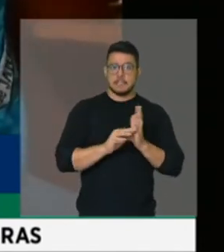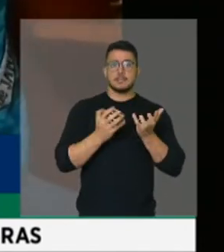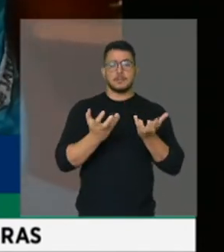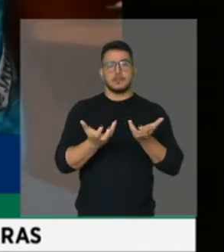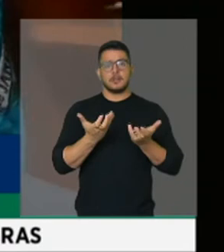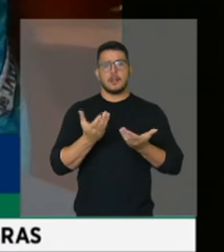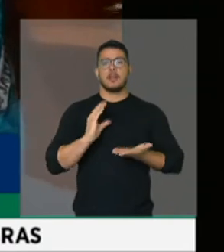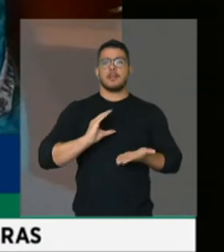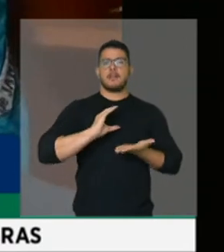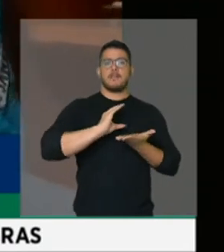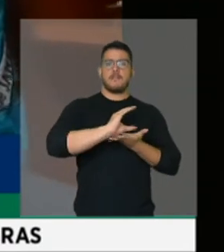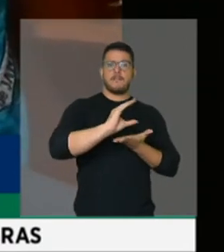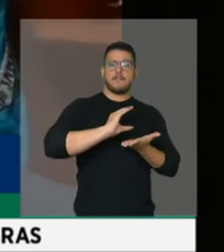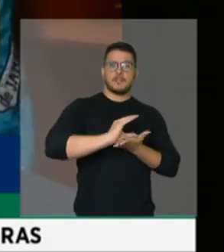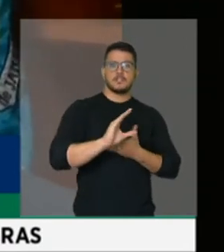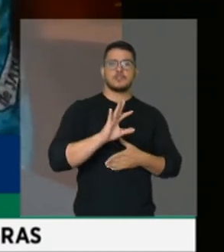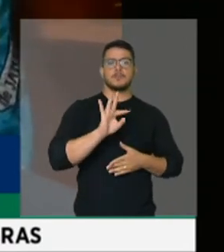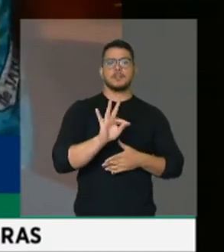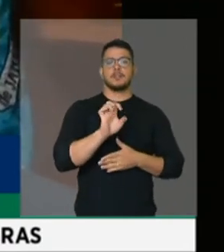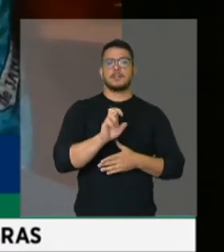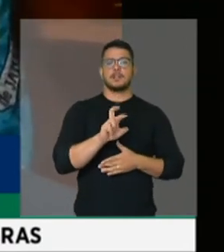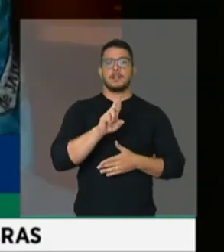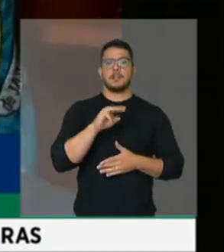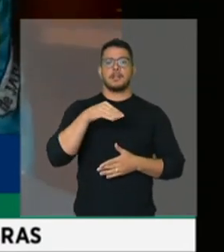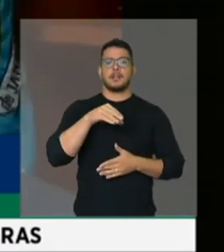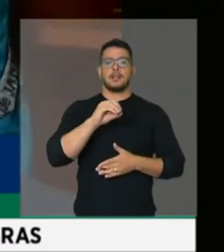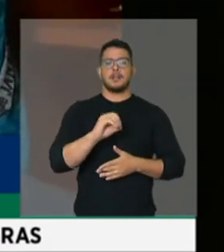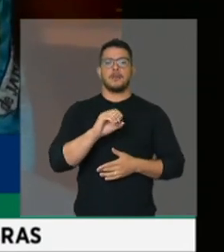PELO RELATOR QUE TRAZ TRAZ ESSA VANTAGEM. AVANÇA SIM MAS TRAZ MUITOS RETROCESSOS. A GENTE ESTÁ FALANDO AÍ DE...